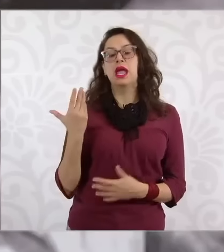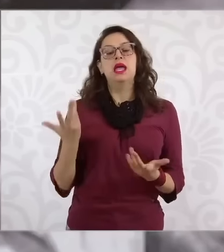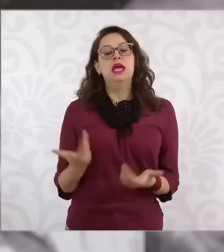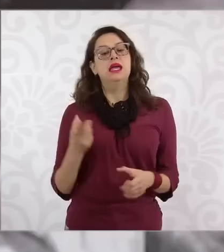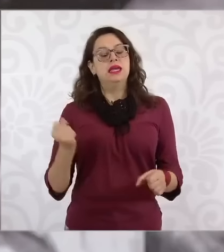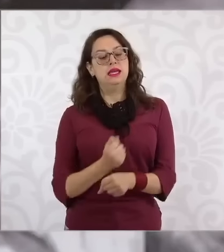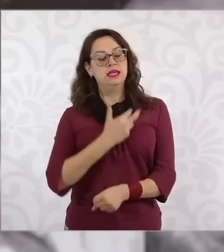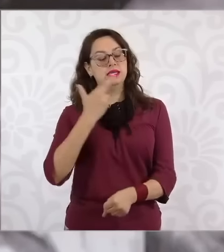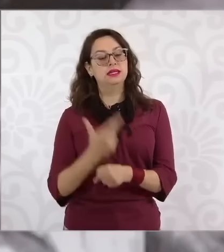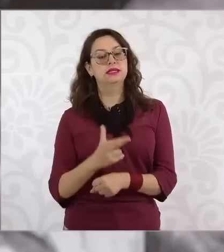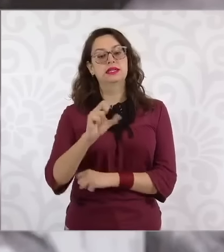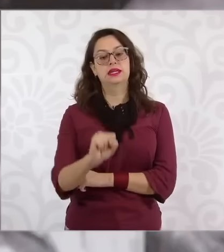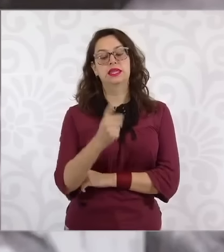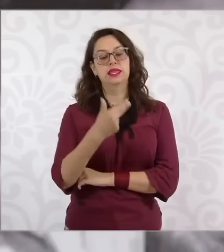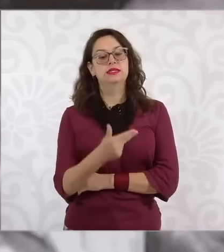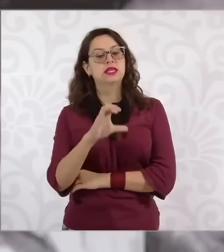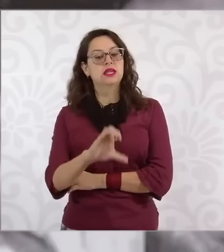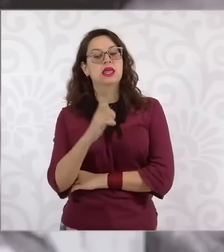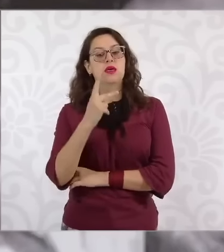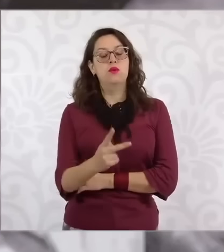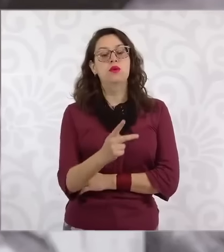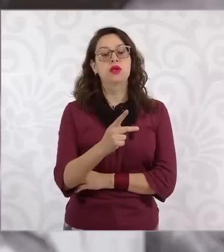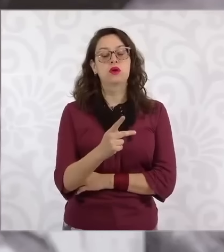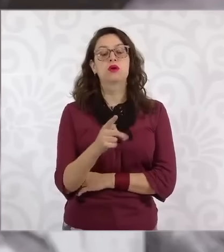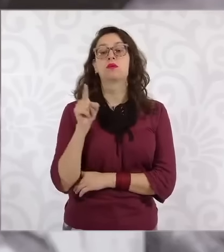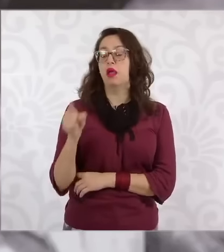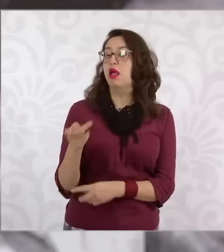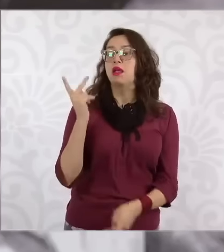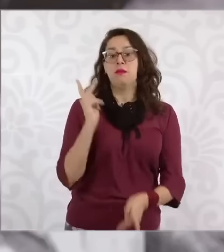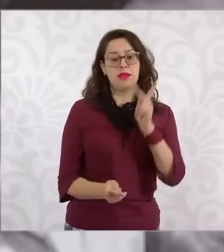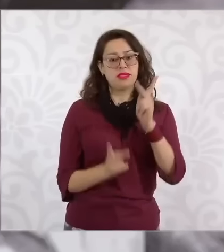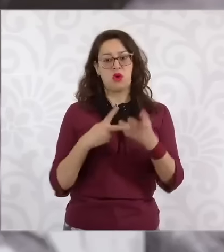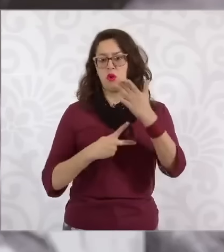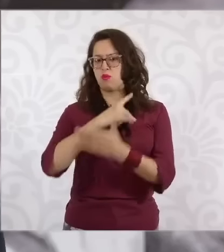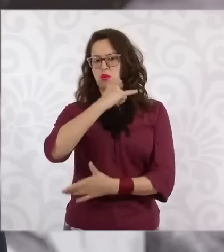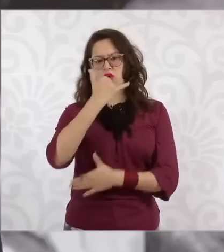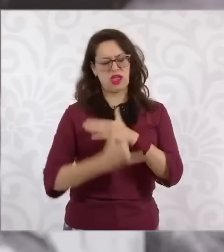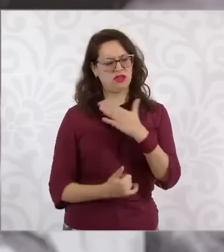eh y Crédito Público, donde platicó todos los proyectos que se van a estar haciendo en las